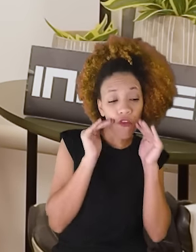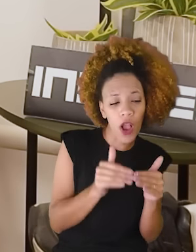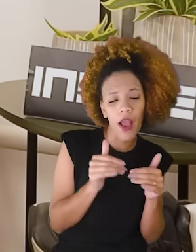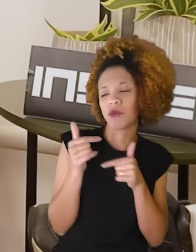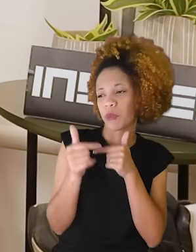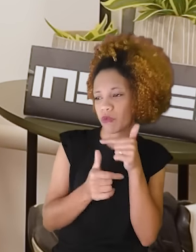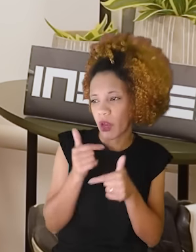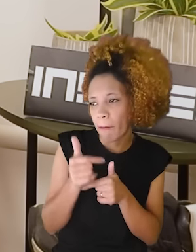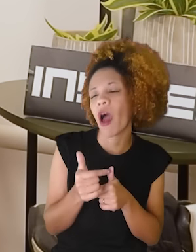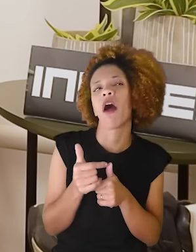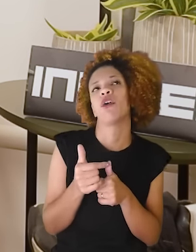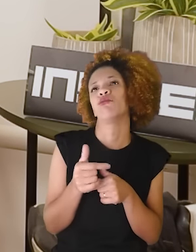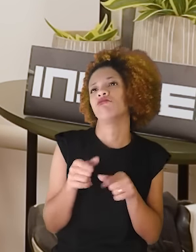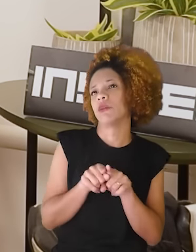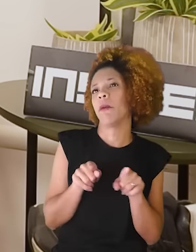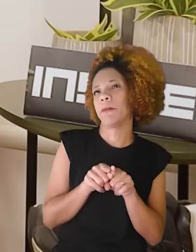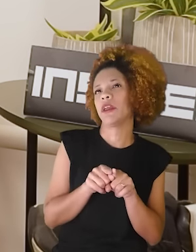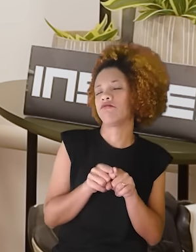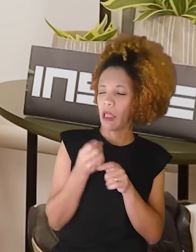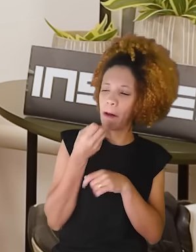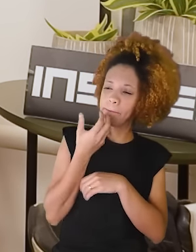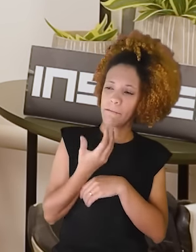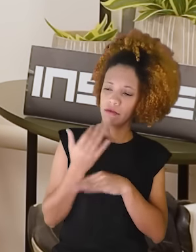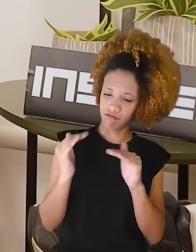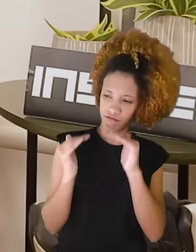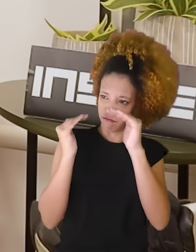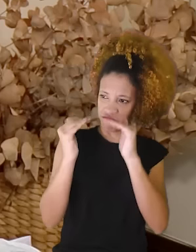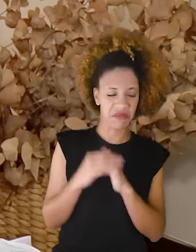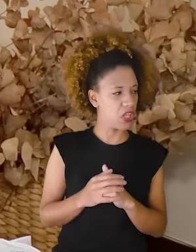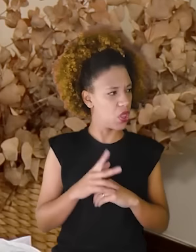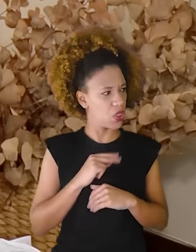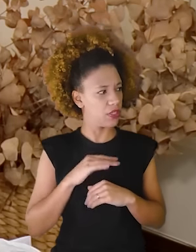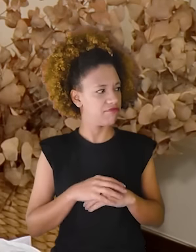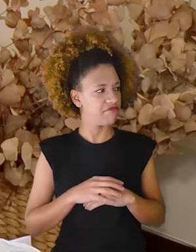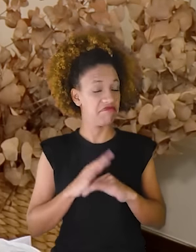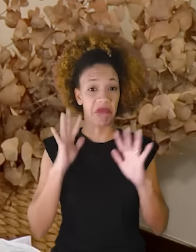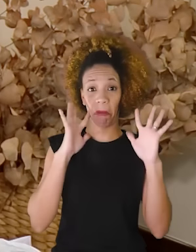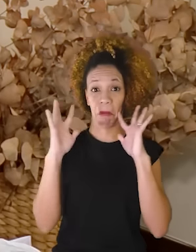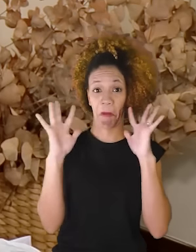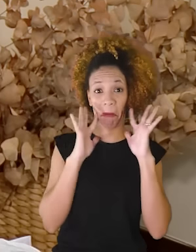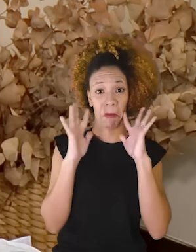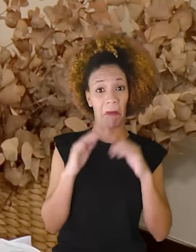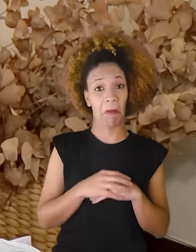focar mais no meu trabalho eu ia ser um cara mais bem-sucedido [ __ ] mas tá Presságio da merda o